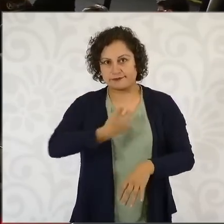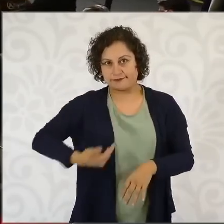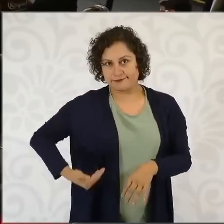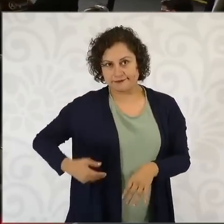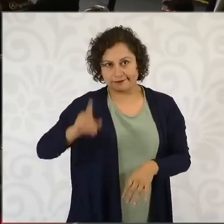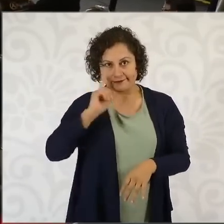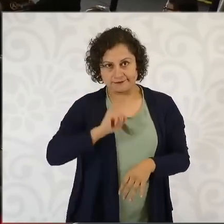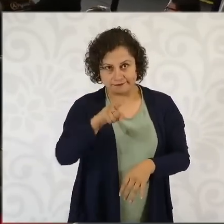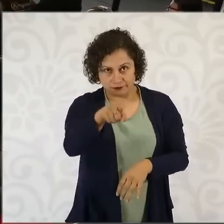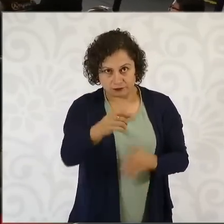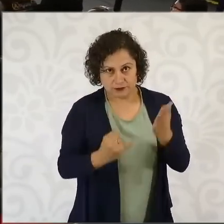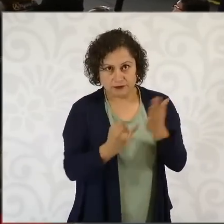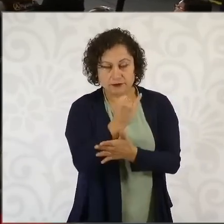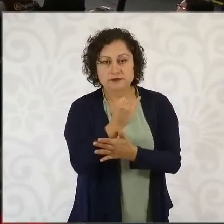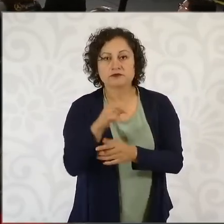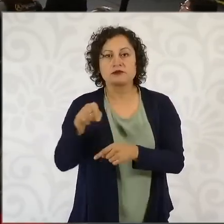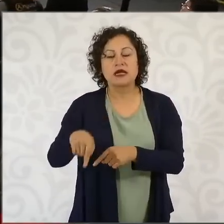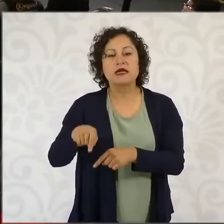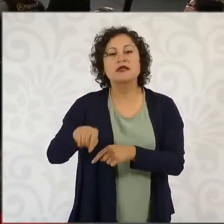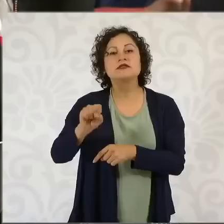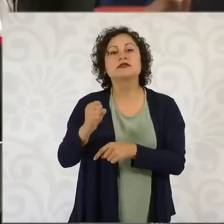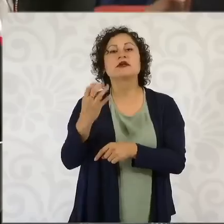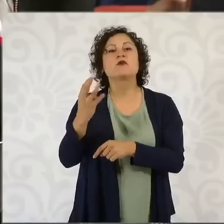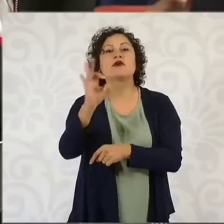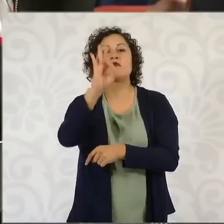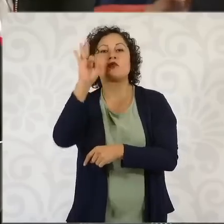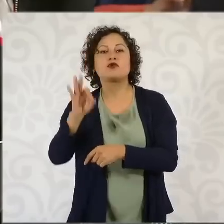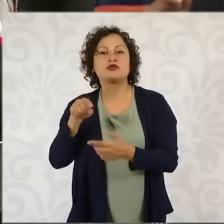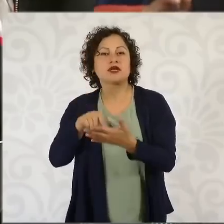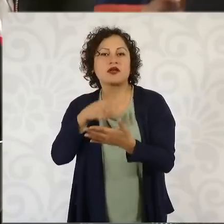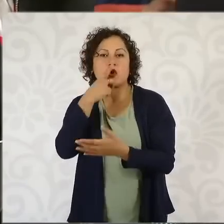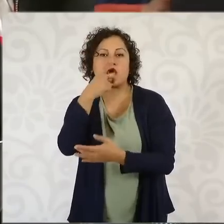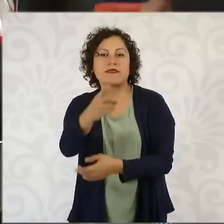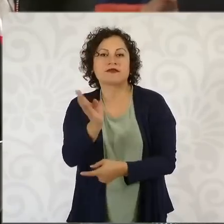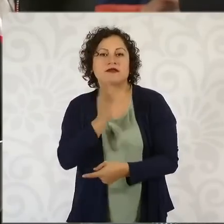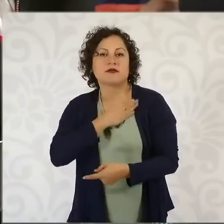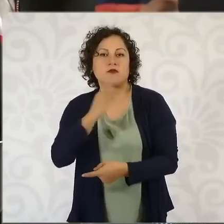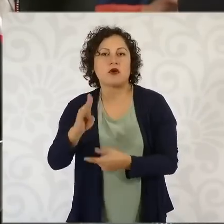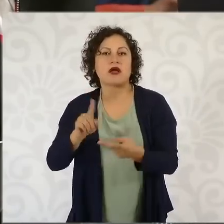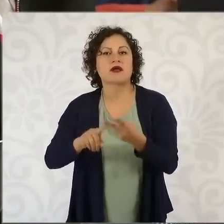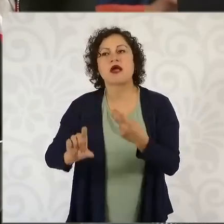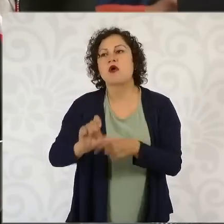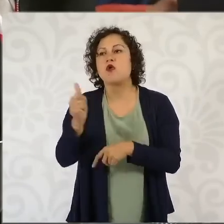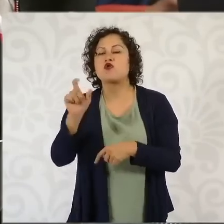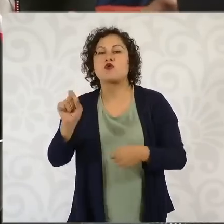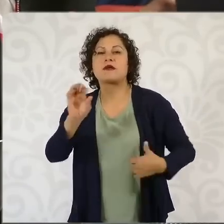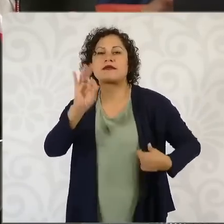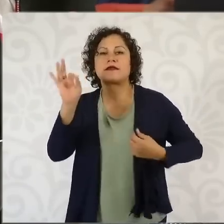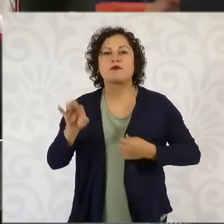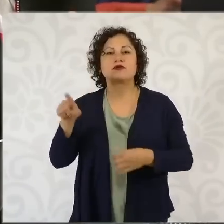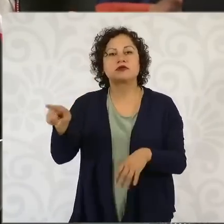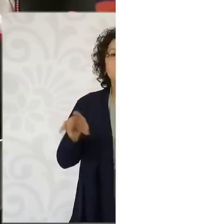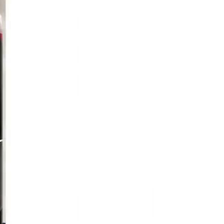la califica de buena y el 20% regular solamente el resto no coincide con lo que está de hecho qué